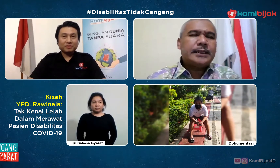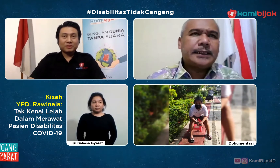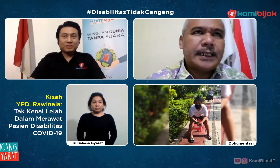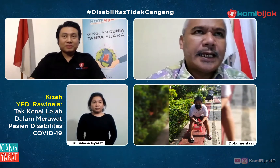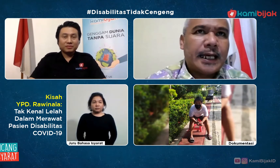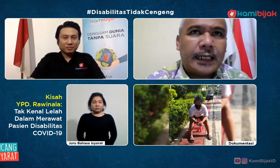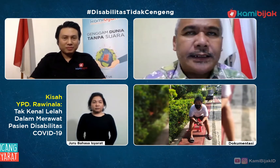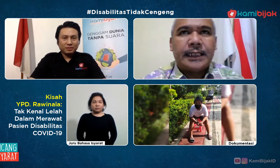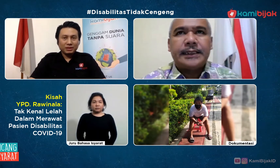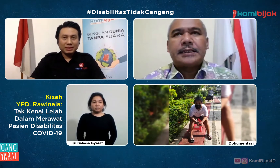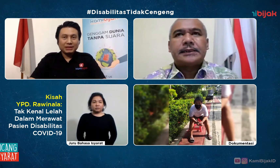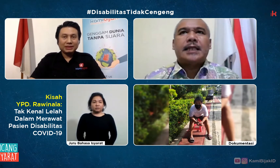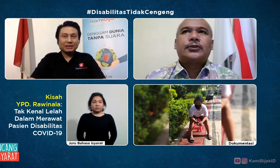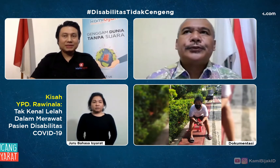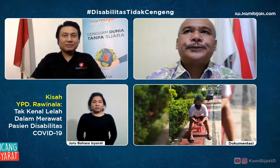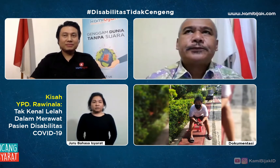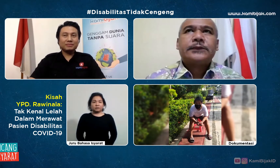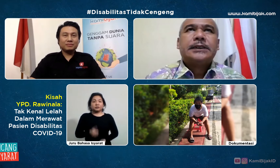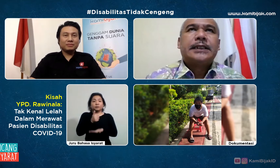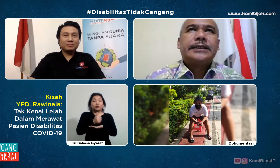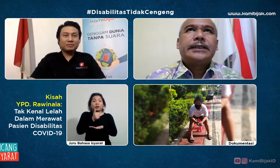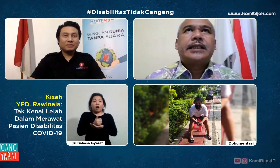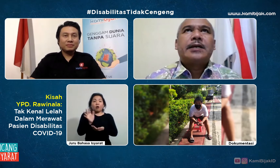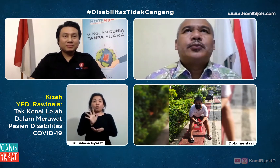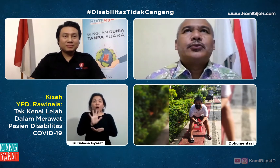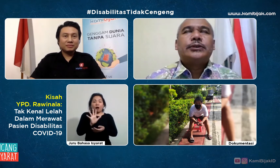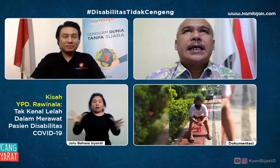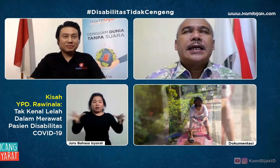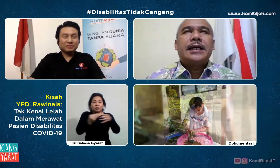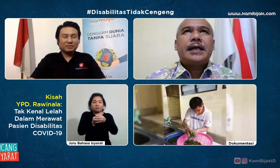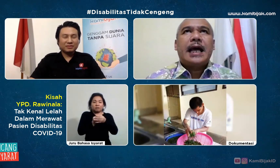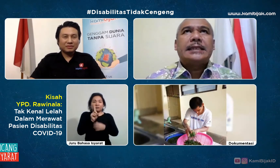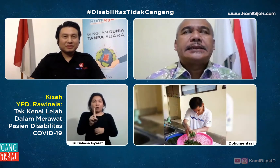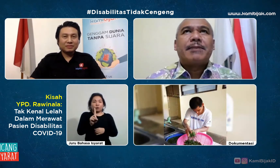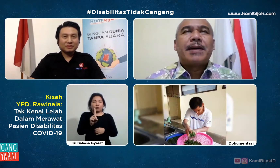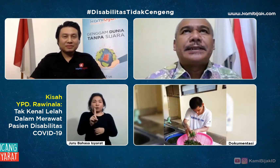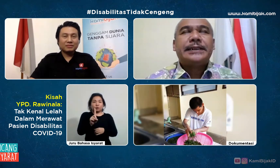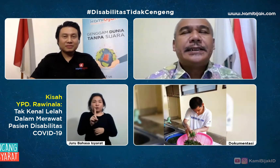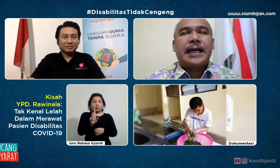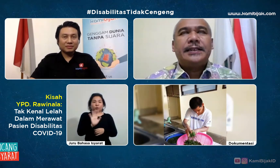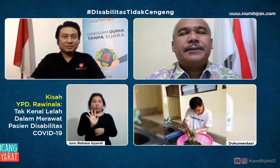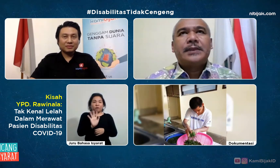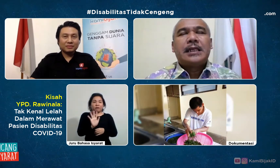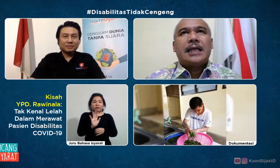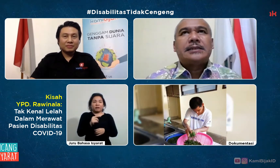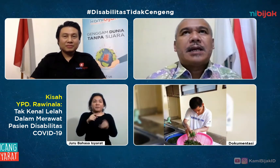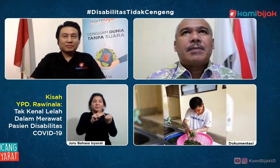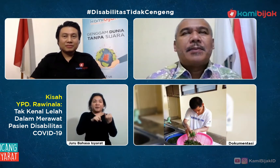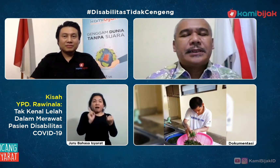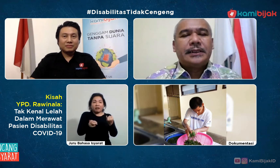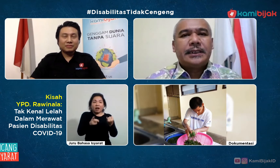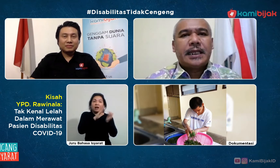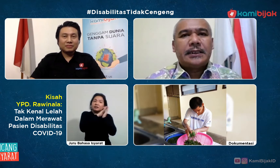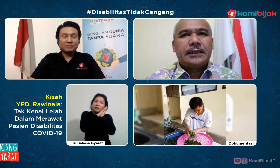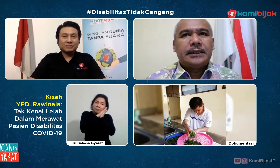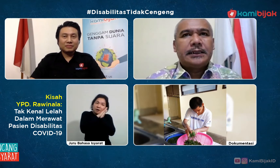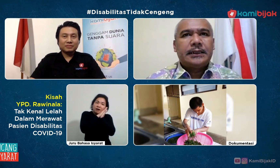Sebetulnya tidak dijadikan satu jadi kita punya asrama pendidikan ini